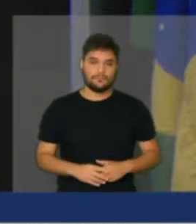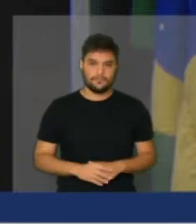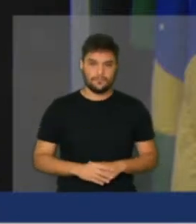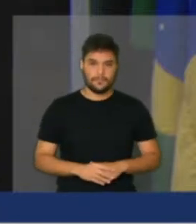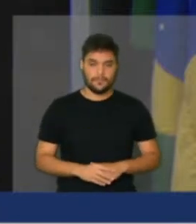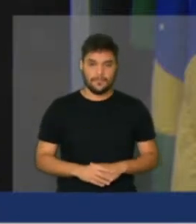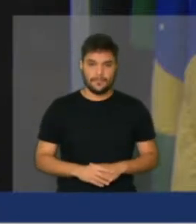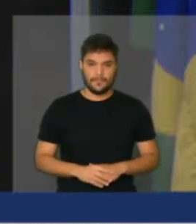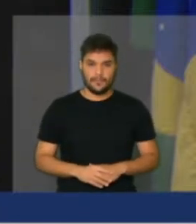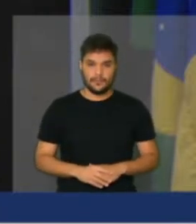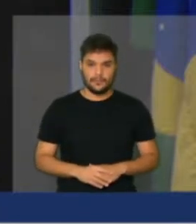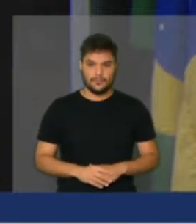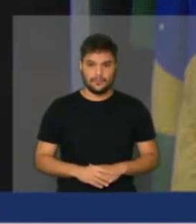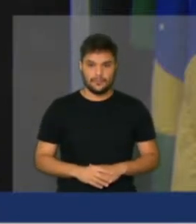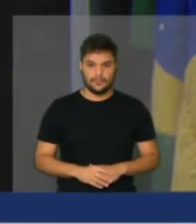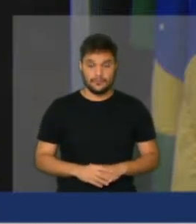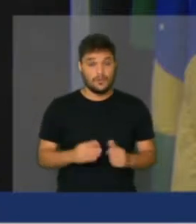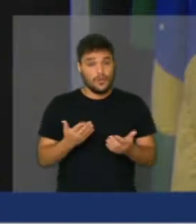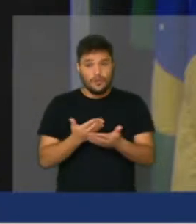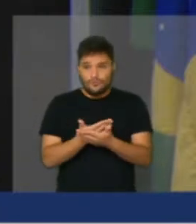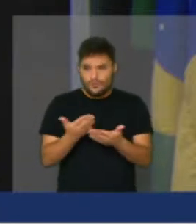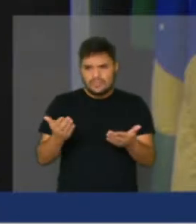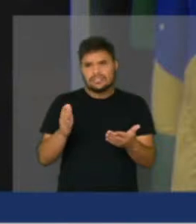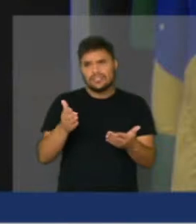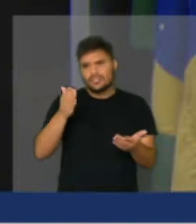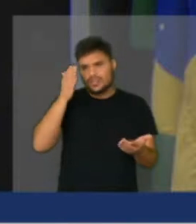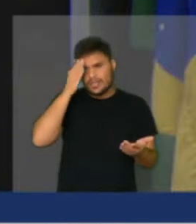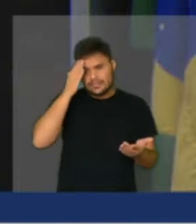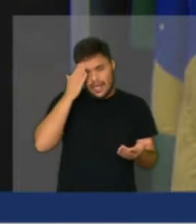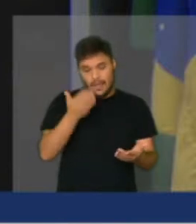CONHECIMENTO DE TODOS OS MUNICÍPIOS DE PEQUENO PORTE, SÃO OS QUE MAIS DEPENDO DEMO